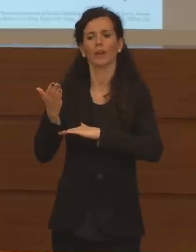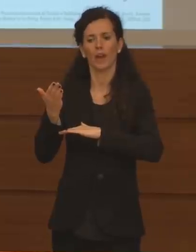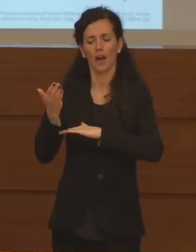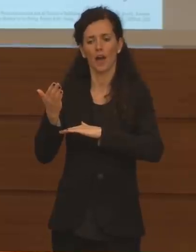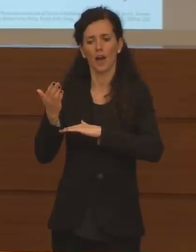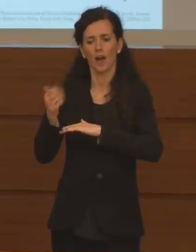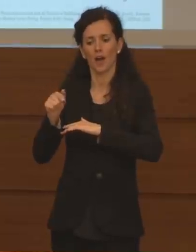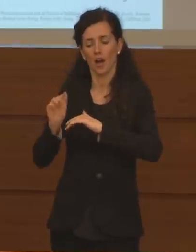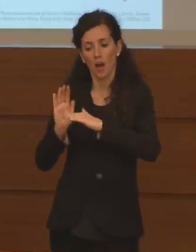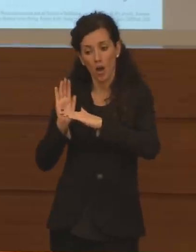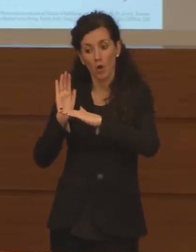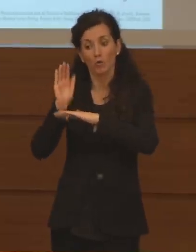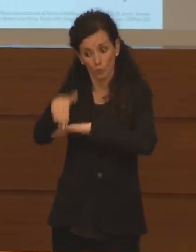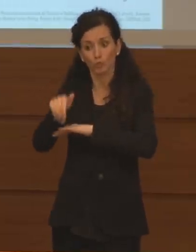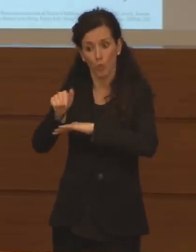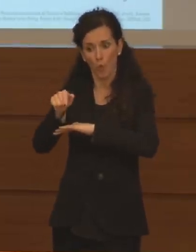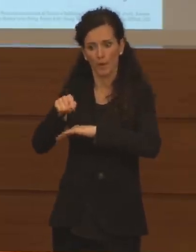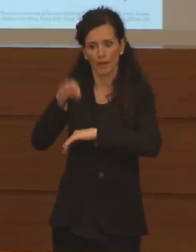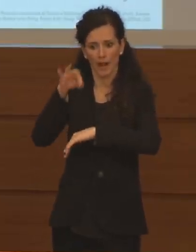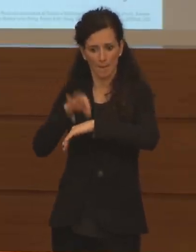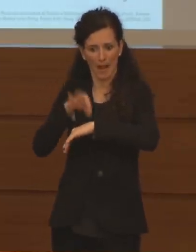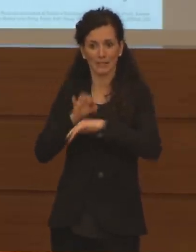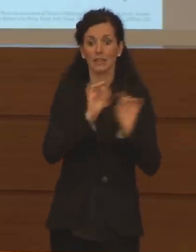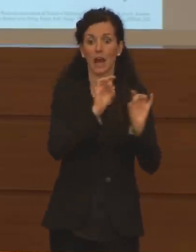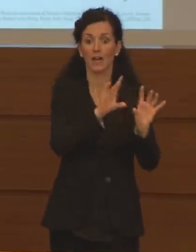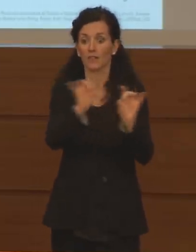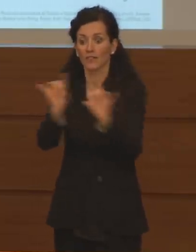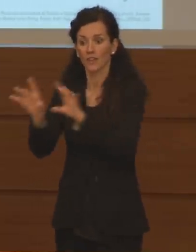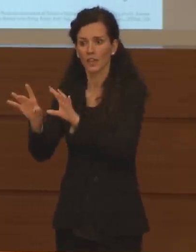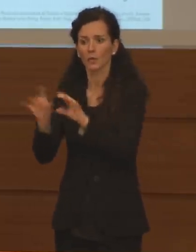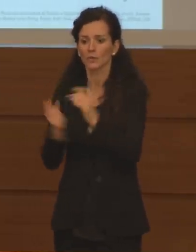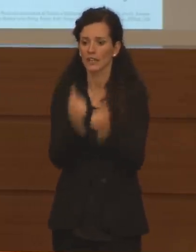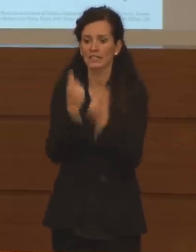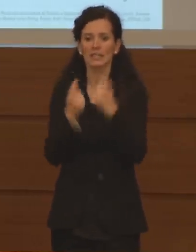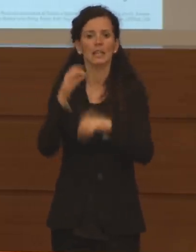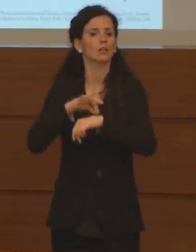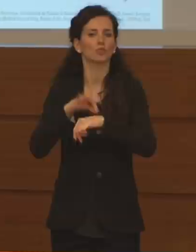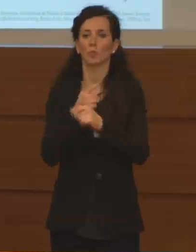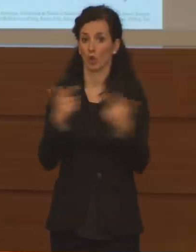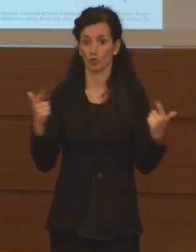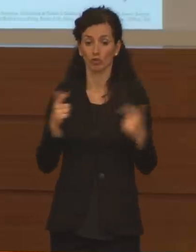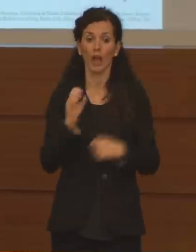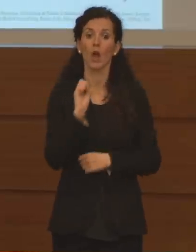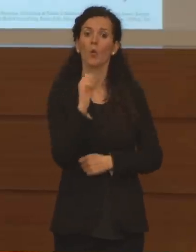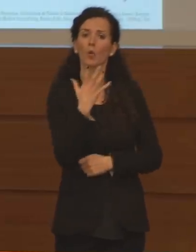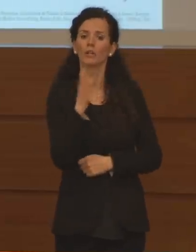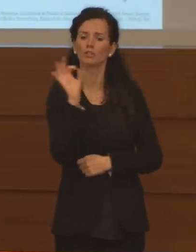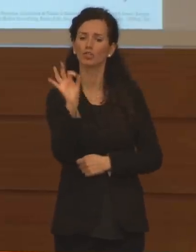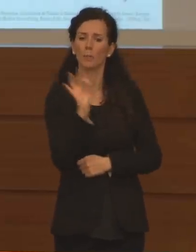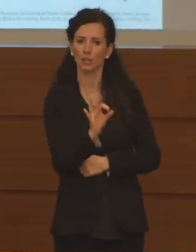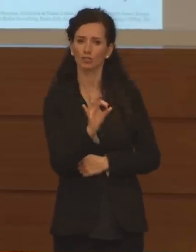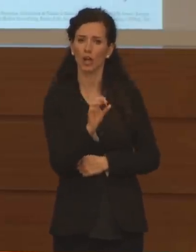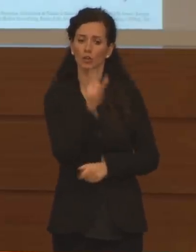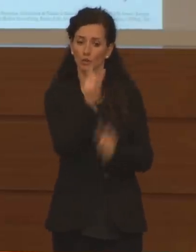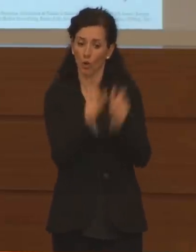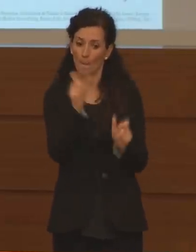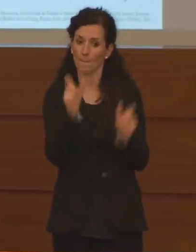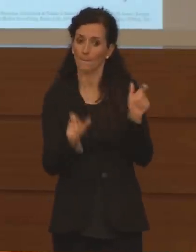e il contagio dal virus senza sintomi, il 15% delle persone ha delle